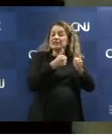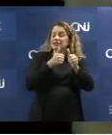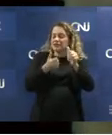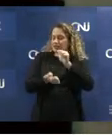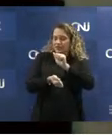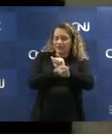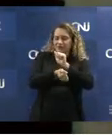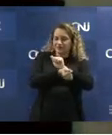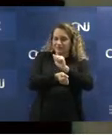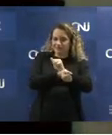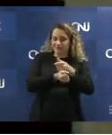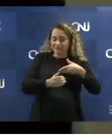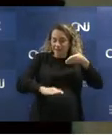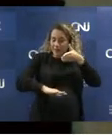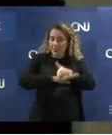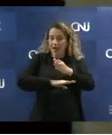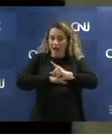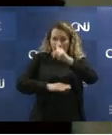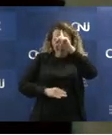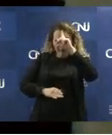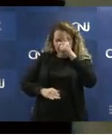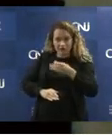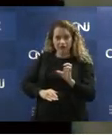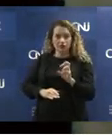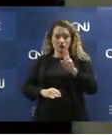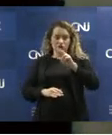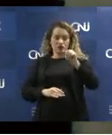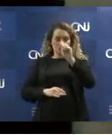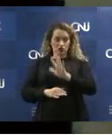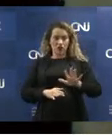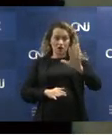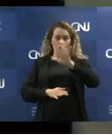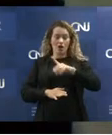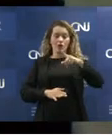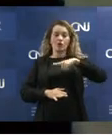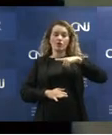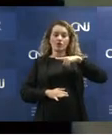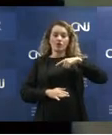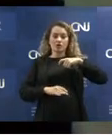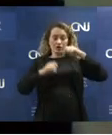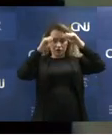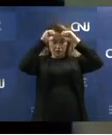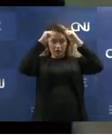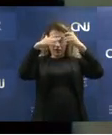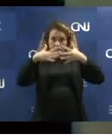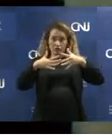e mantida a decisão da Corregedoria Geral do Tribunal de Justiça do Estado do Amazonas.